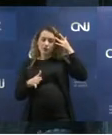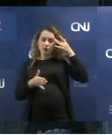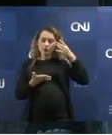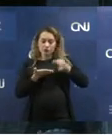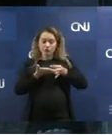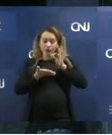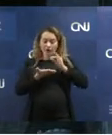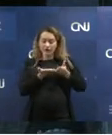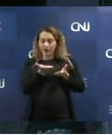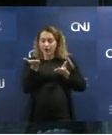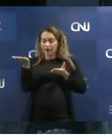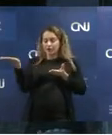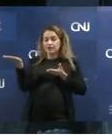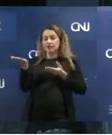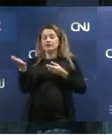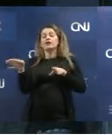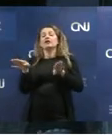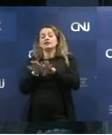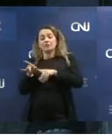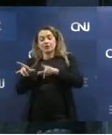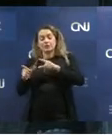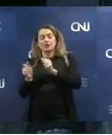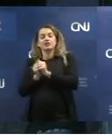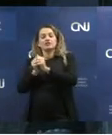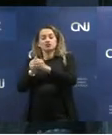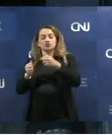e recentemente, onde pediam socorro, porque eu